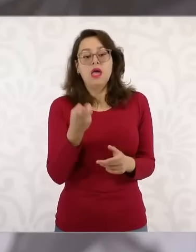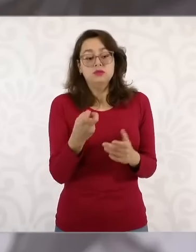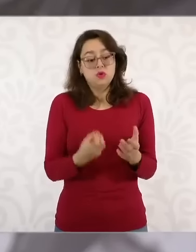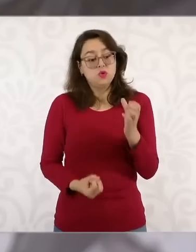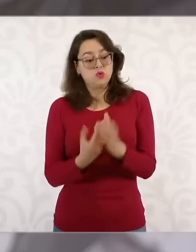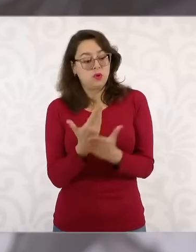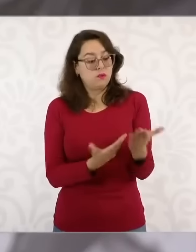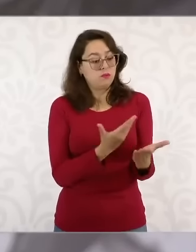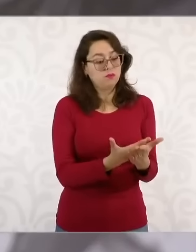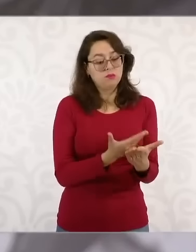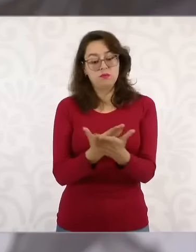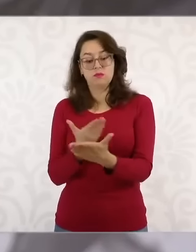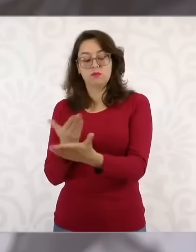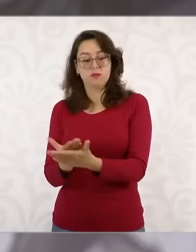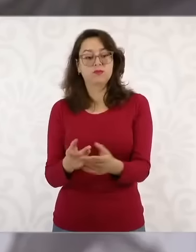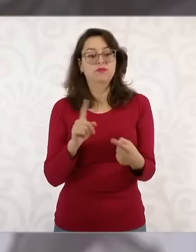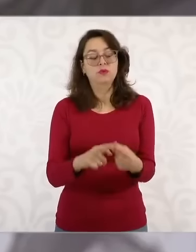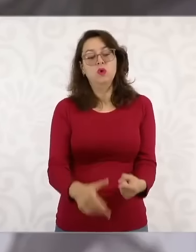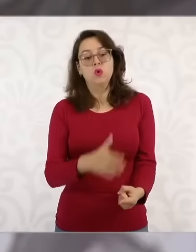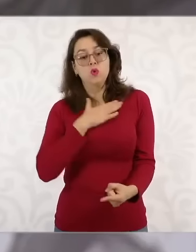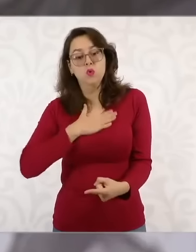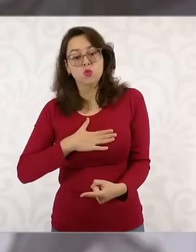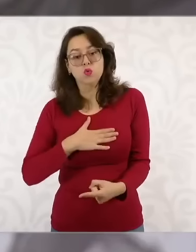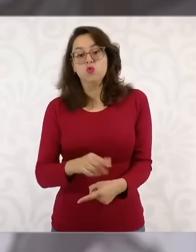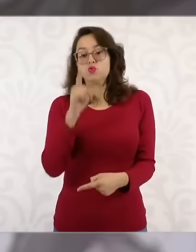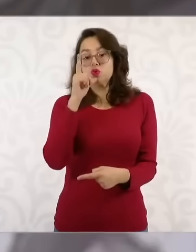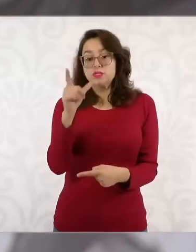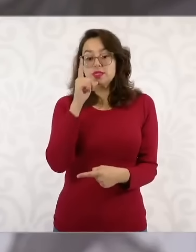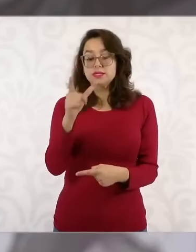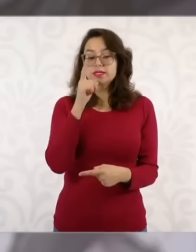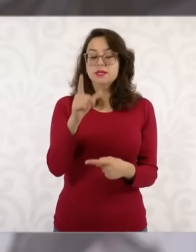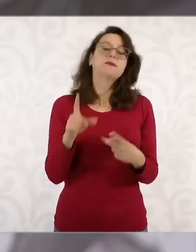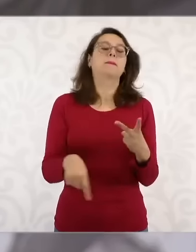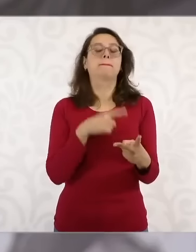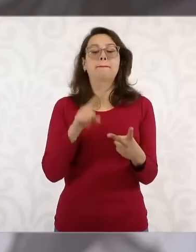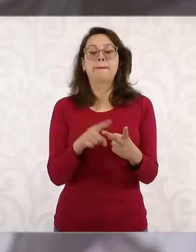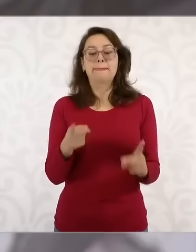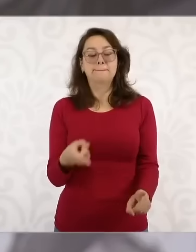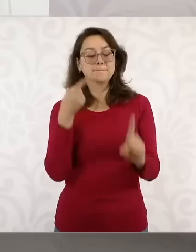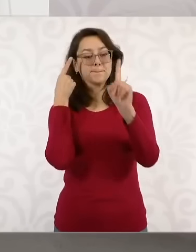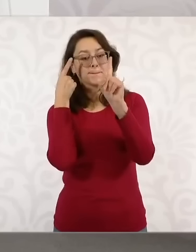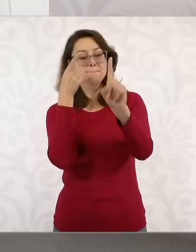los criterios como justicia energética y las metas que que ha planteado la presidenta de la República